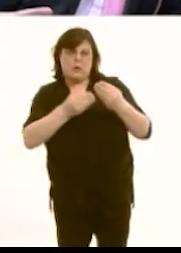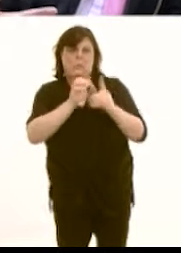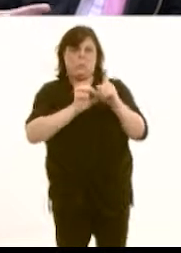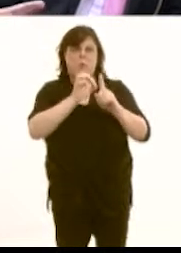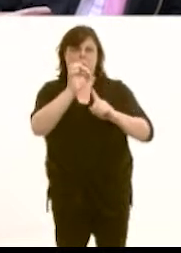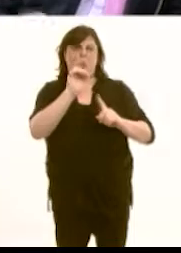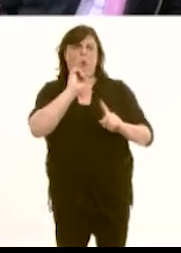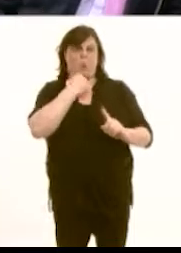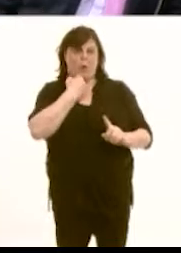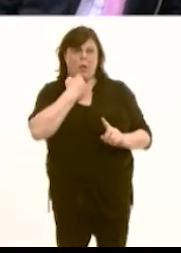Mae hynnyín hollbwysig.